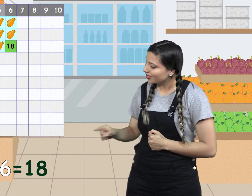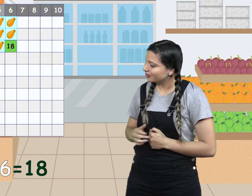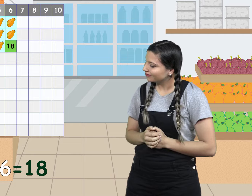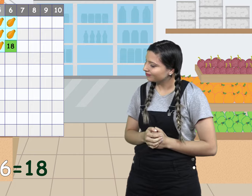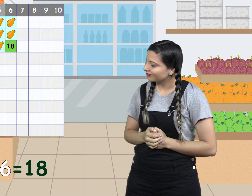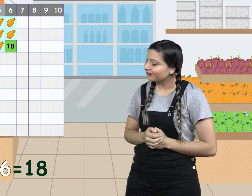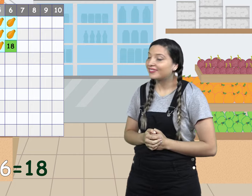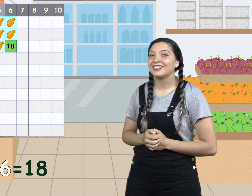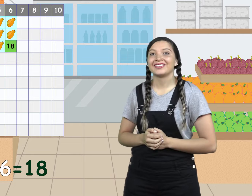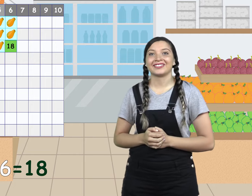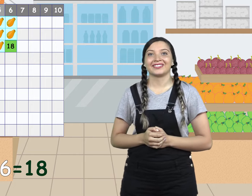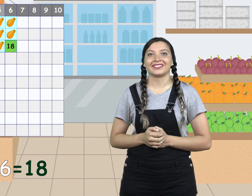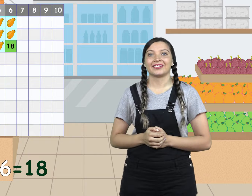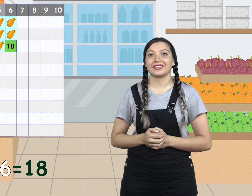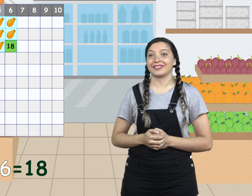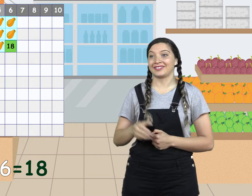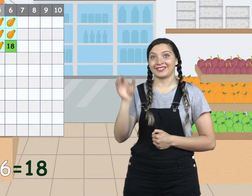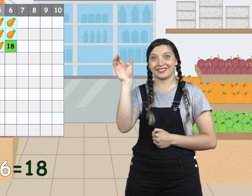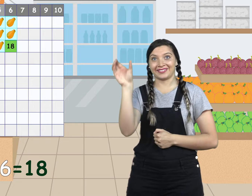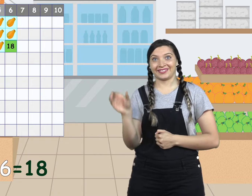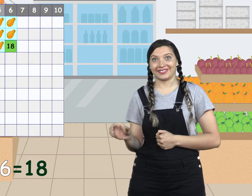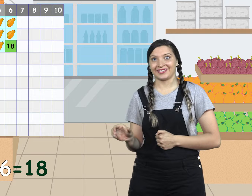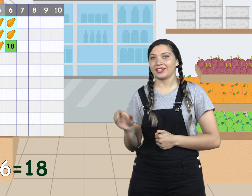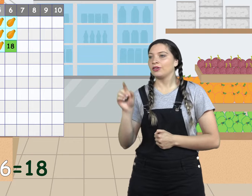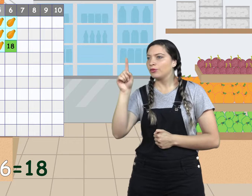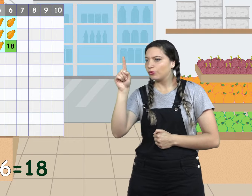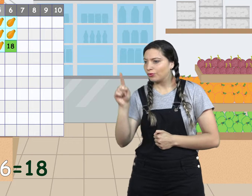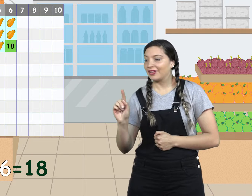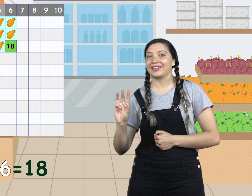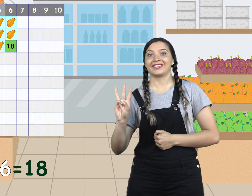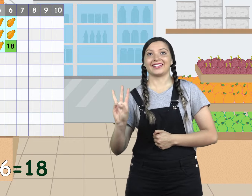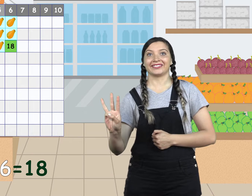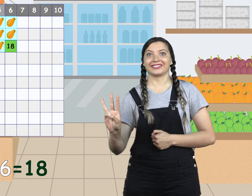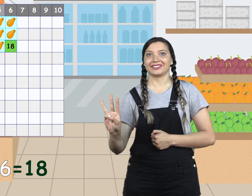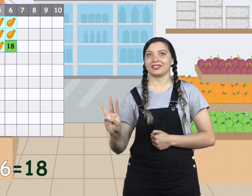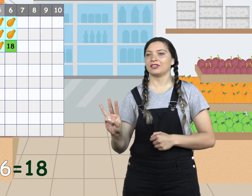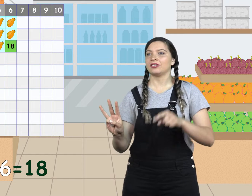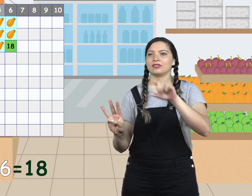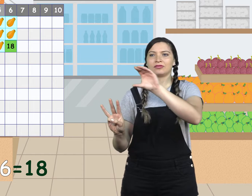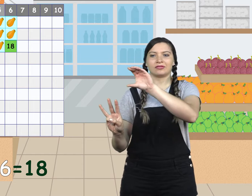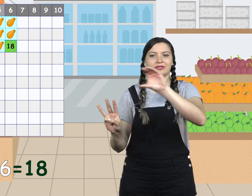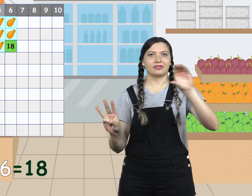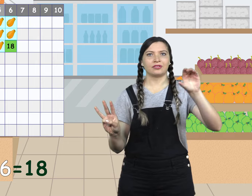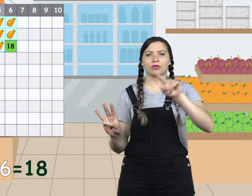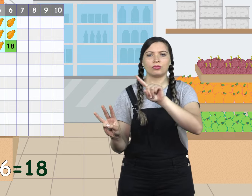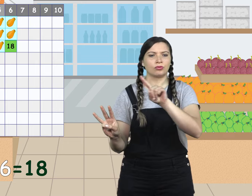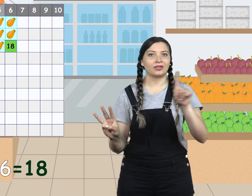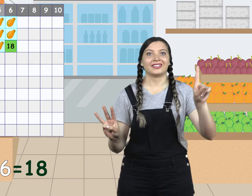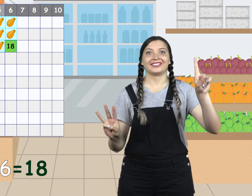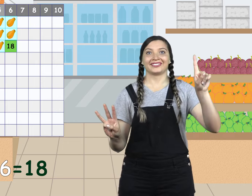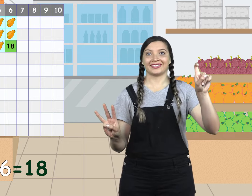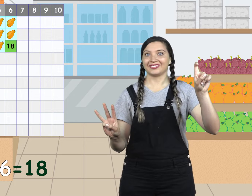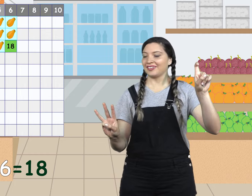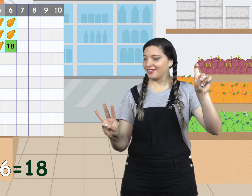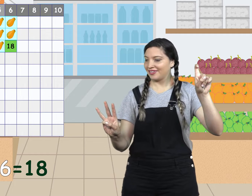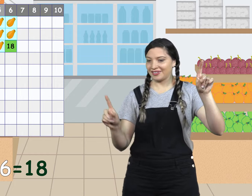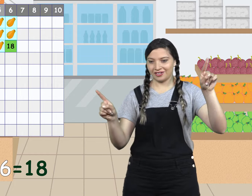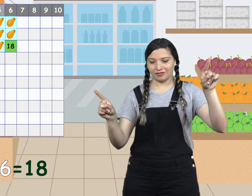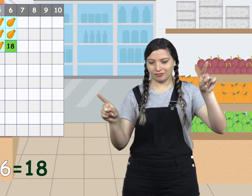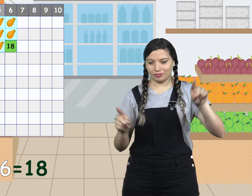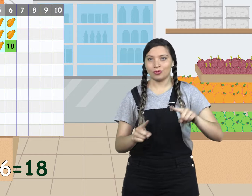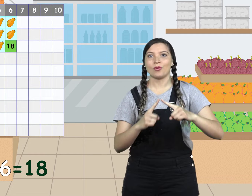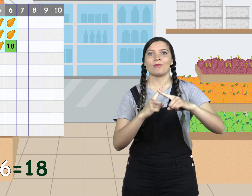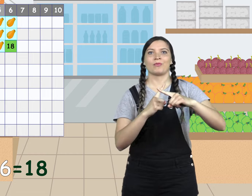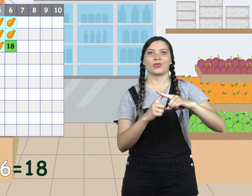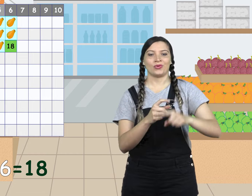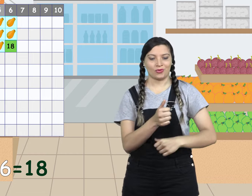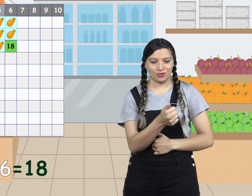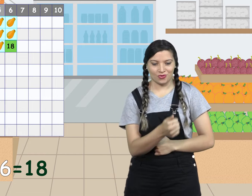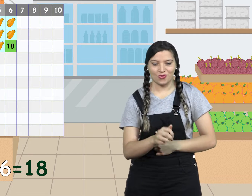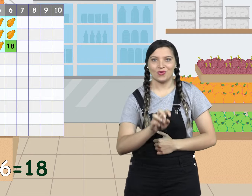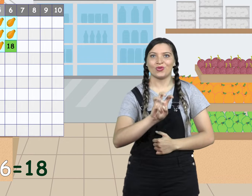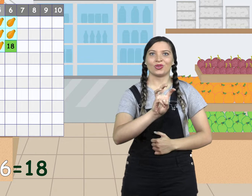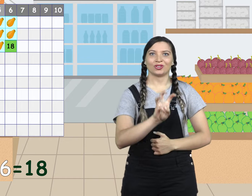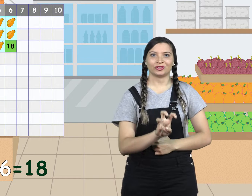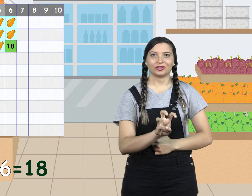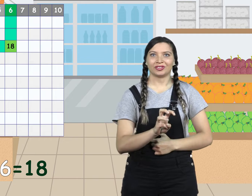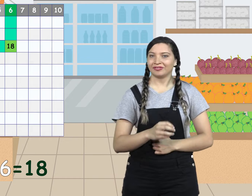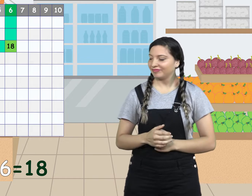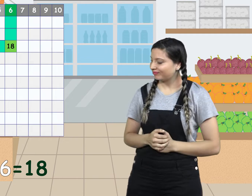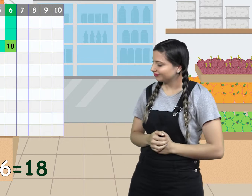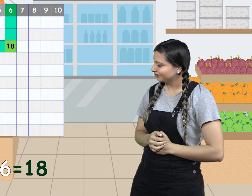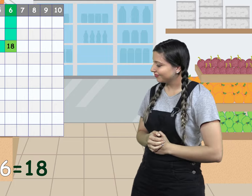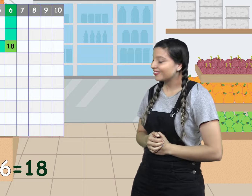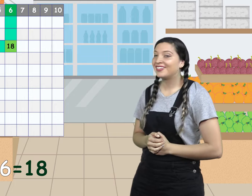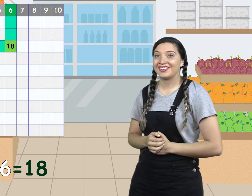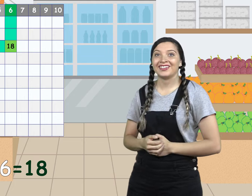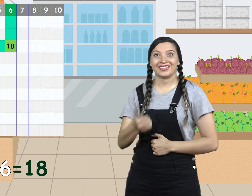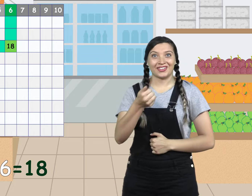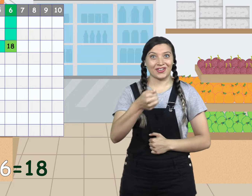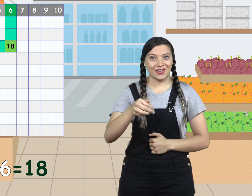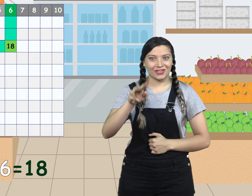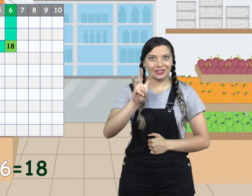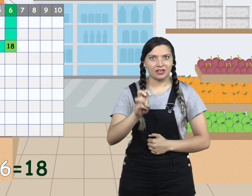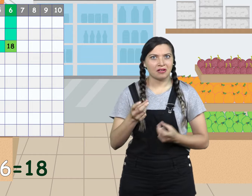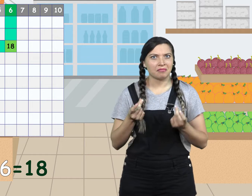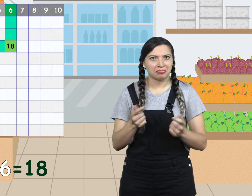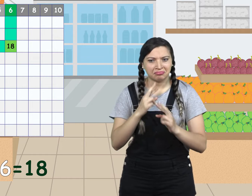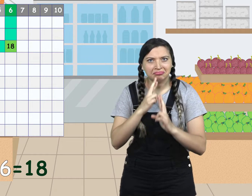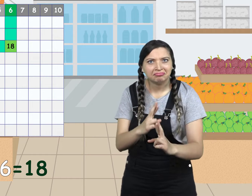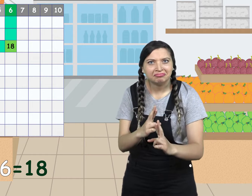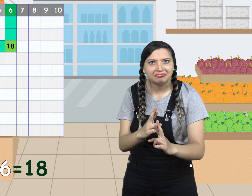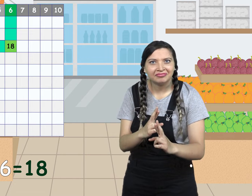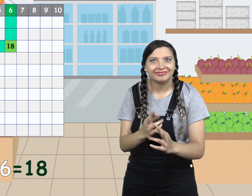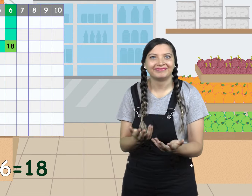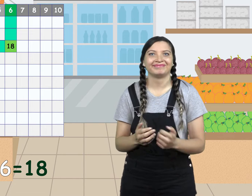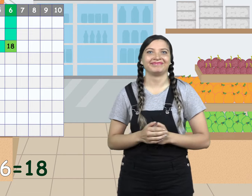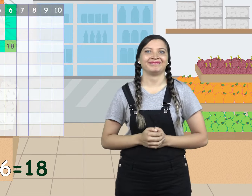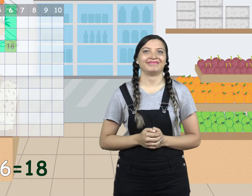También podemos multiplicar las tres filas por las seis columnas, lo que nos da dieciocho. De esta manera es mucho más fácil y rápido.